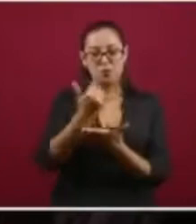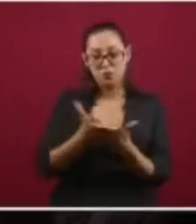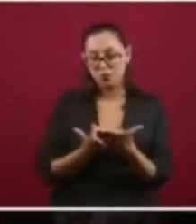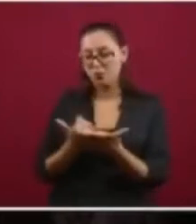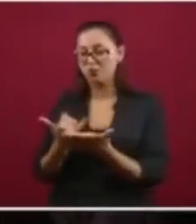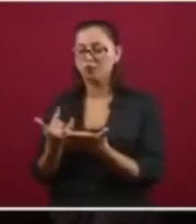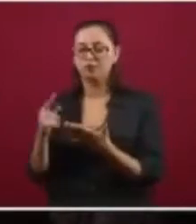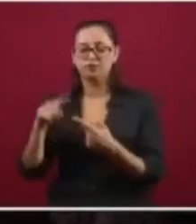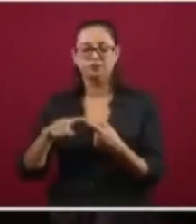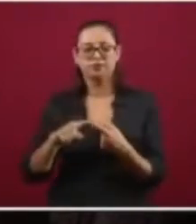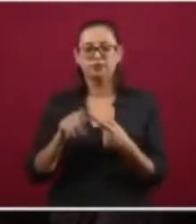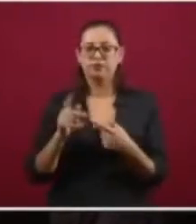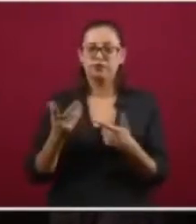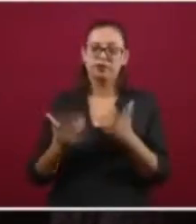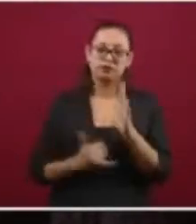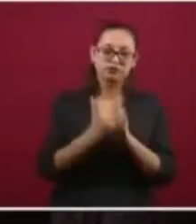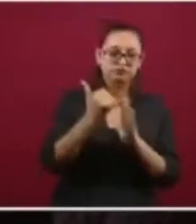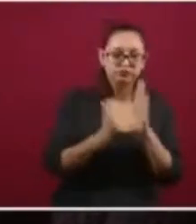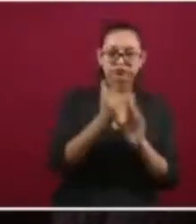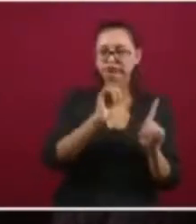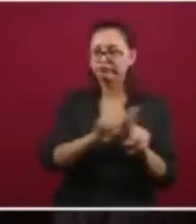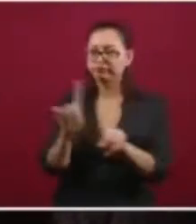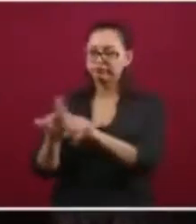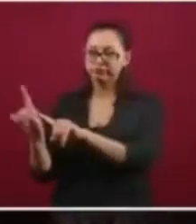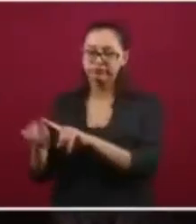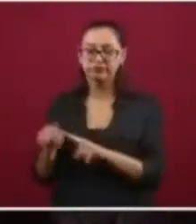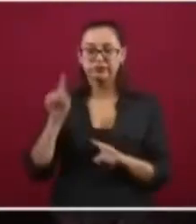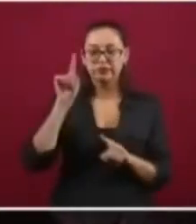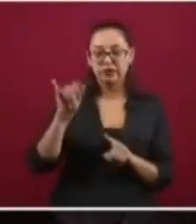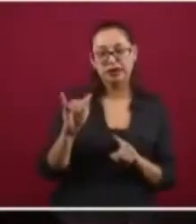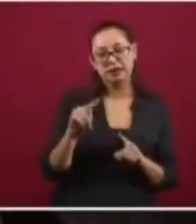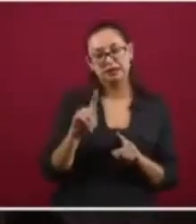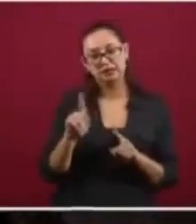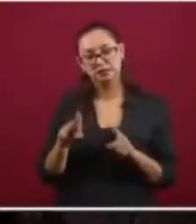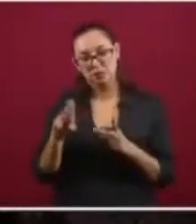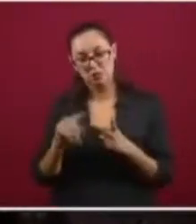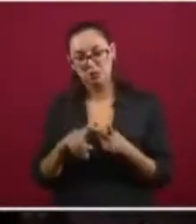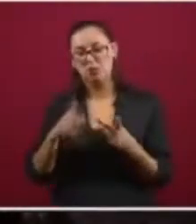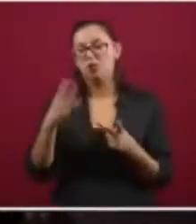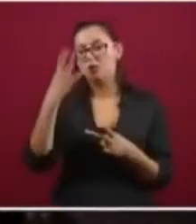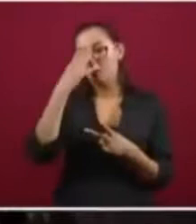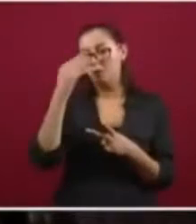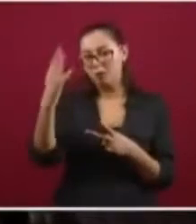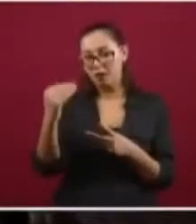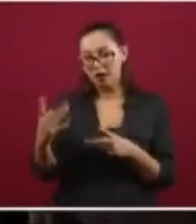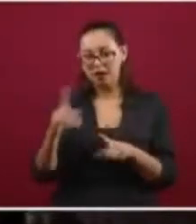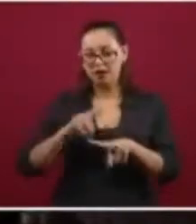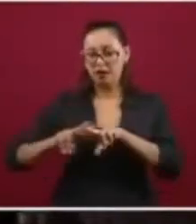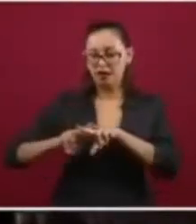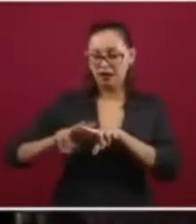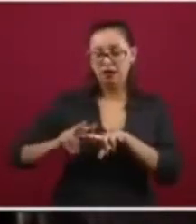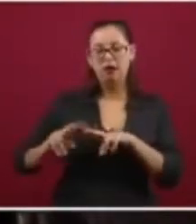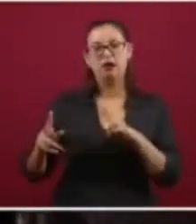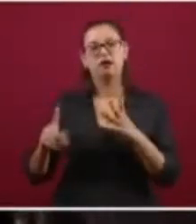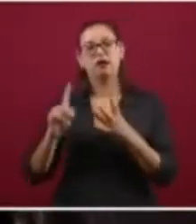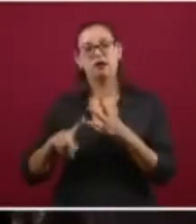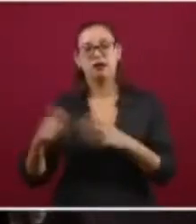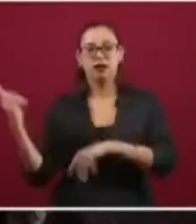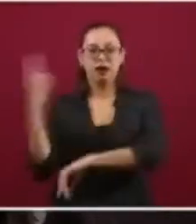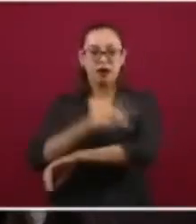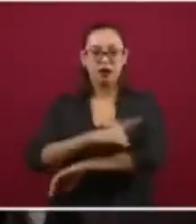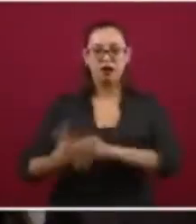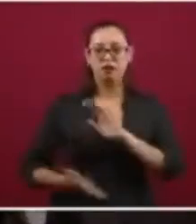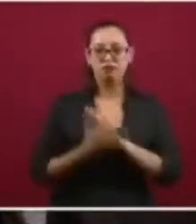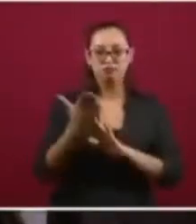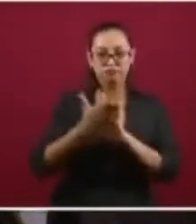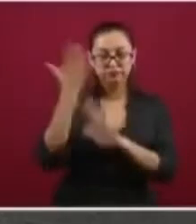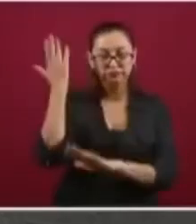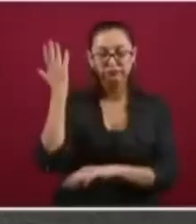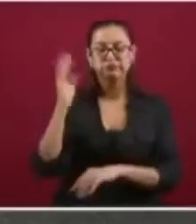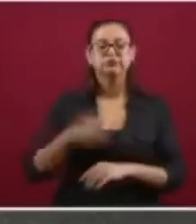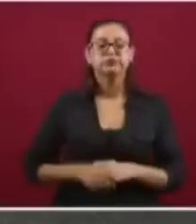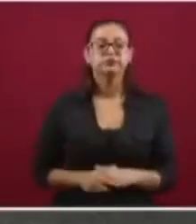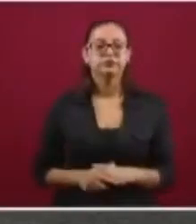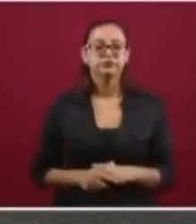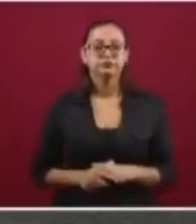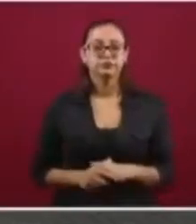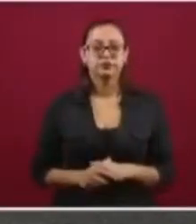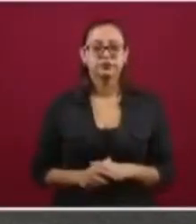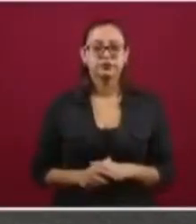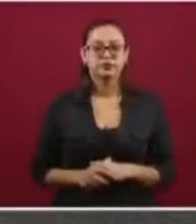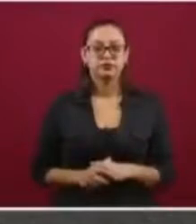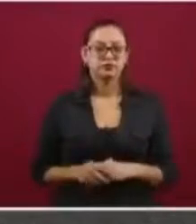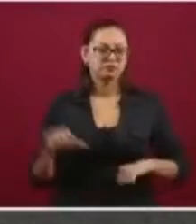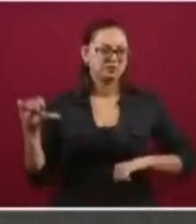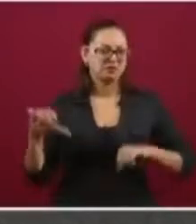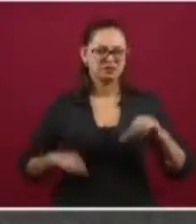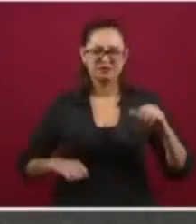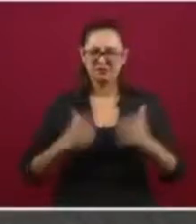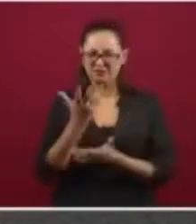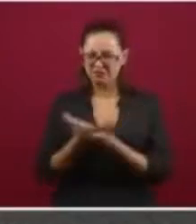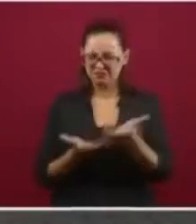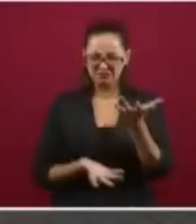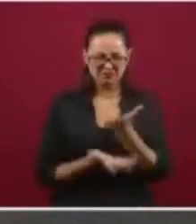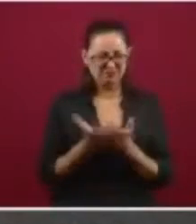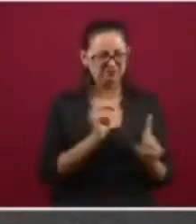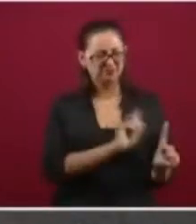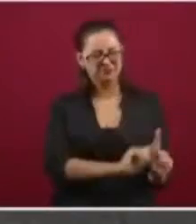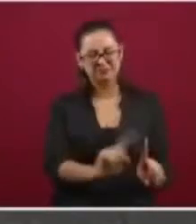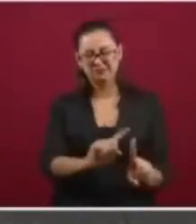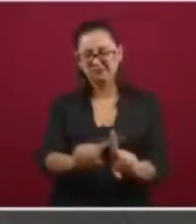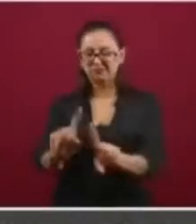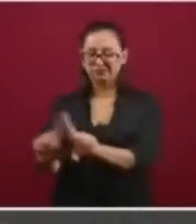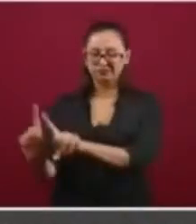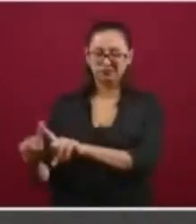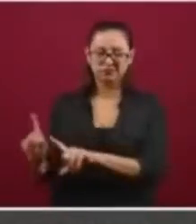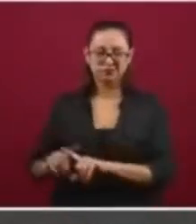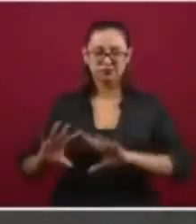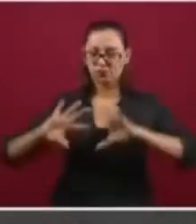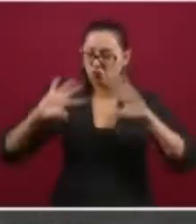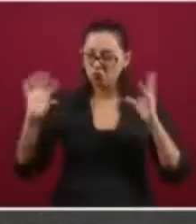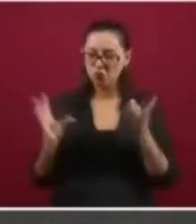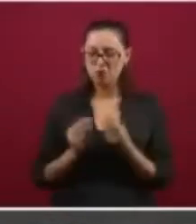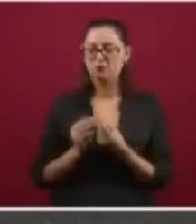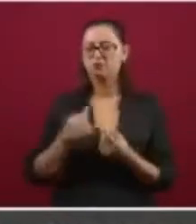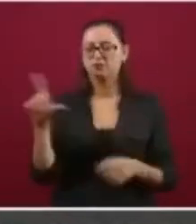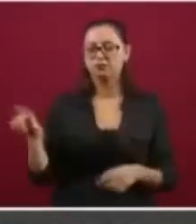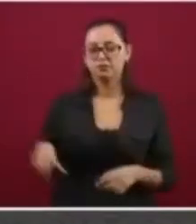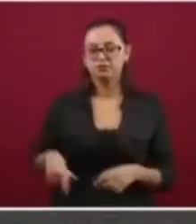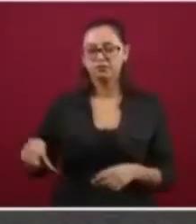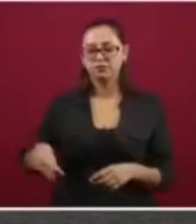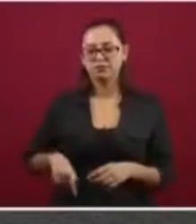istmo, el Tren Maya, la construcción del aeropuerto, todas las acciones del gobierno,